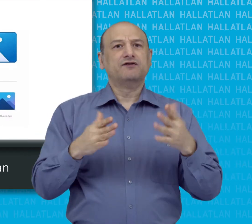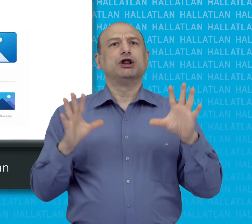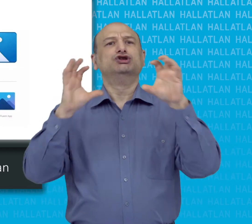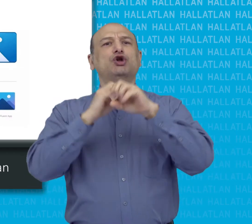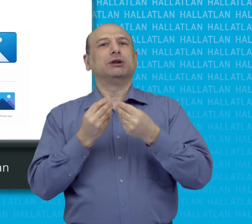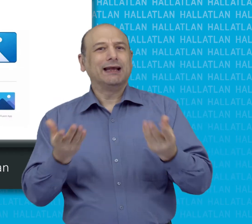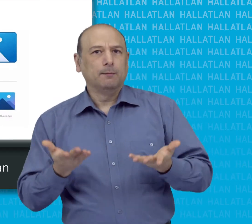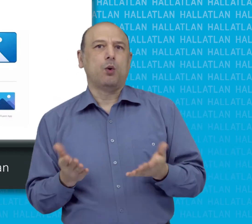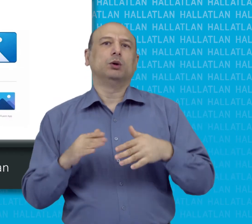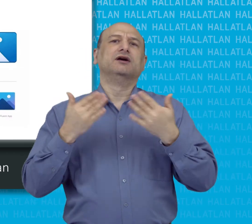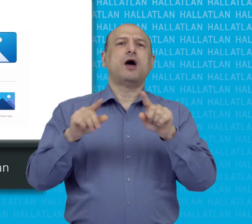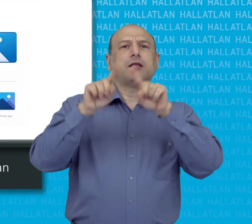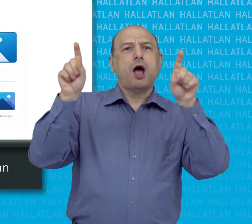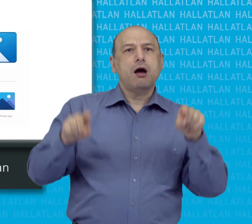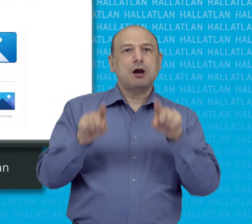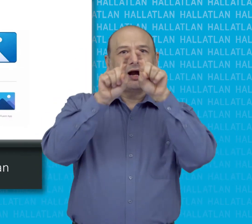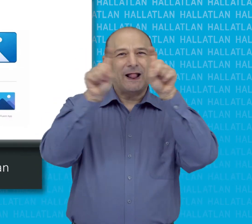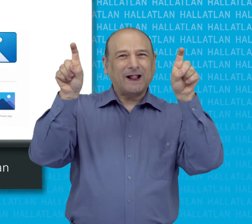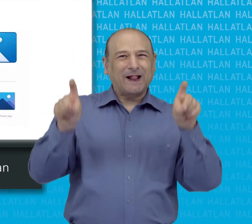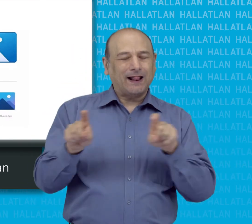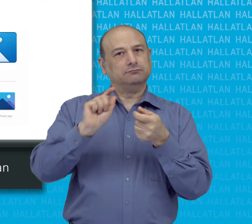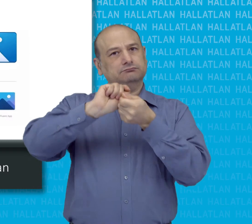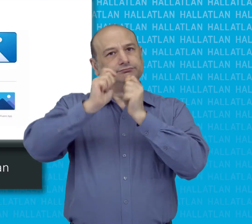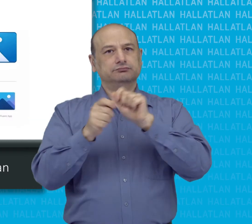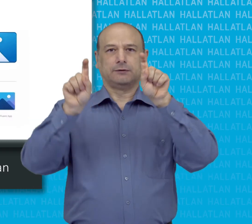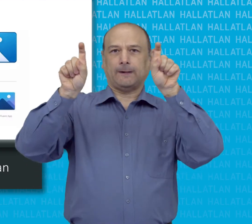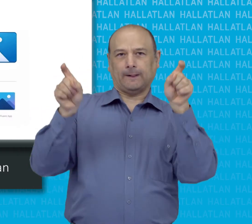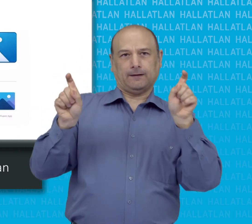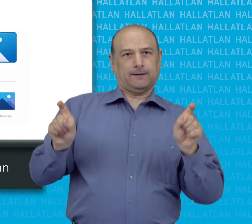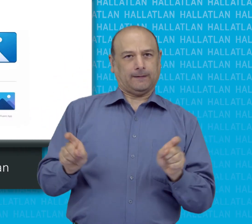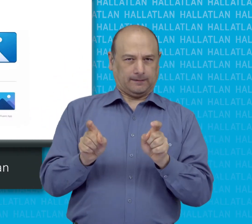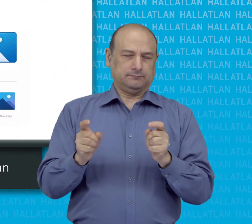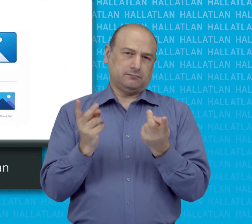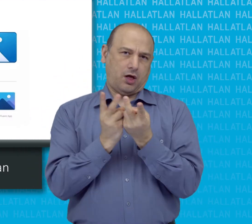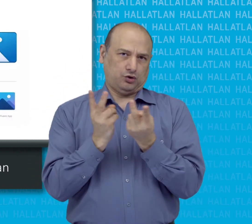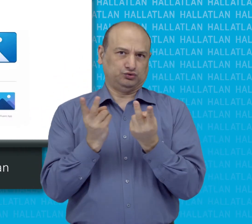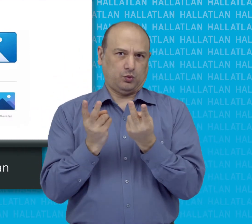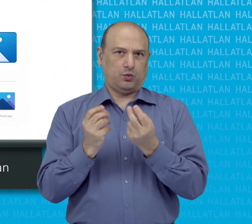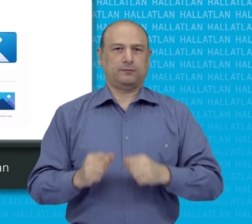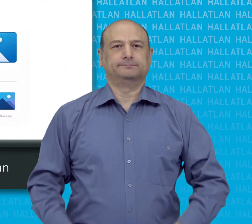illetve a rendszer kap majd teljeskörű sötét módot, valamint lekerekített ablakokat.